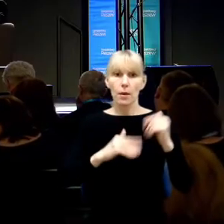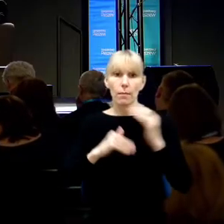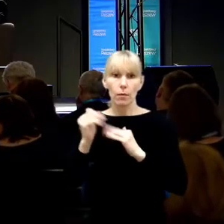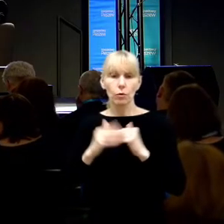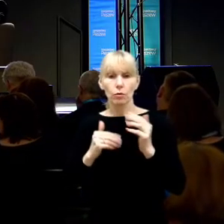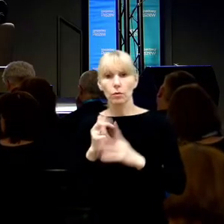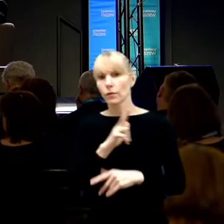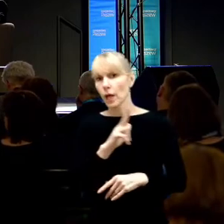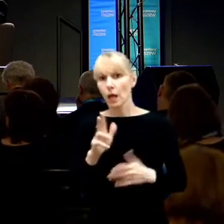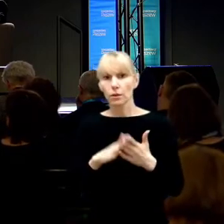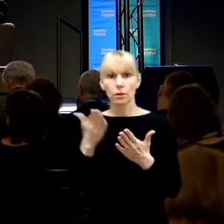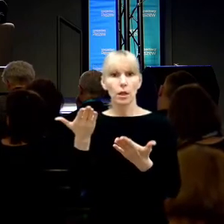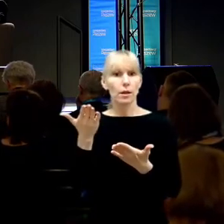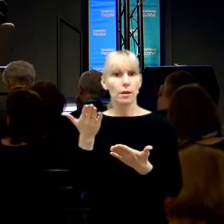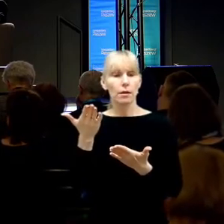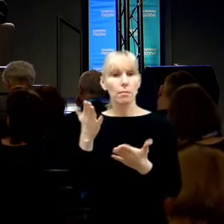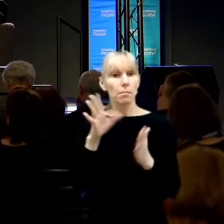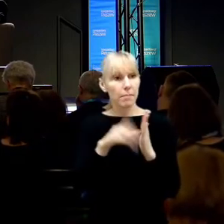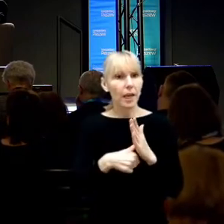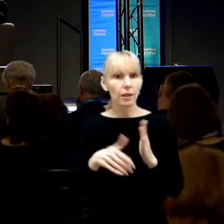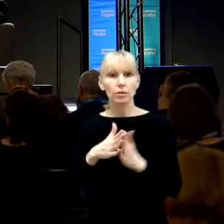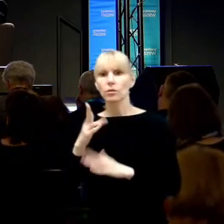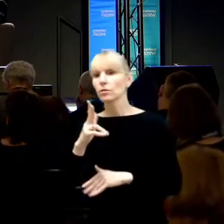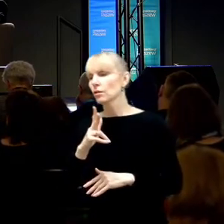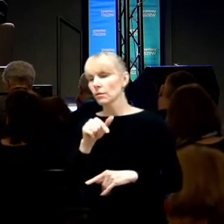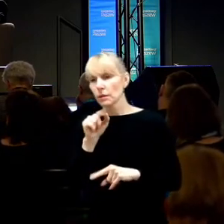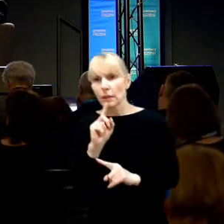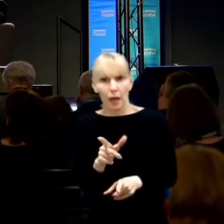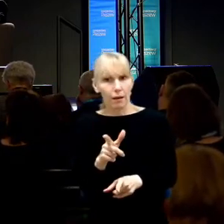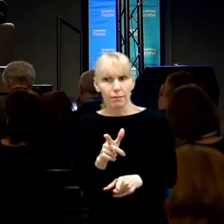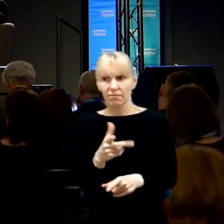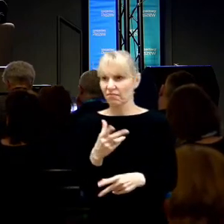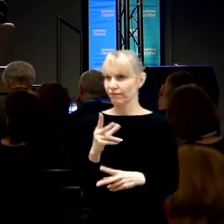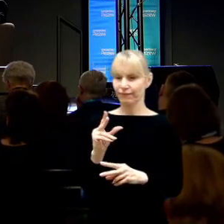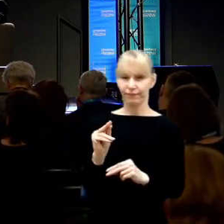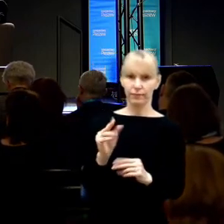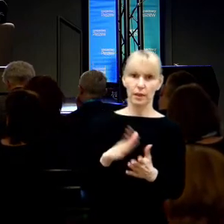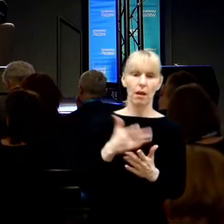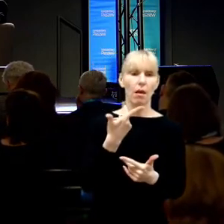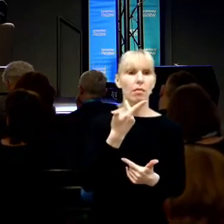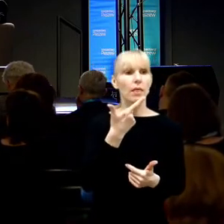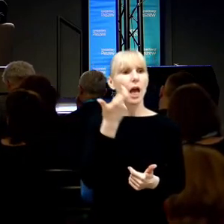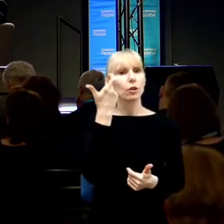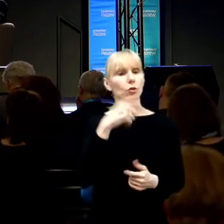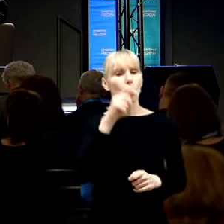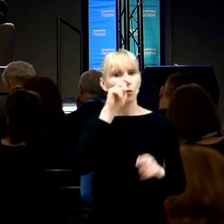Nie, nie możemy. Tak jak powiedziałem, najczęściej na 100 sprawdzeń tylko jeden projekt się nam spina